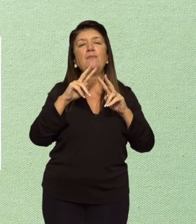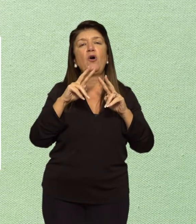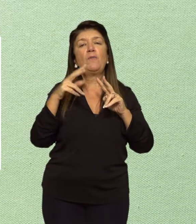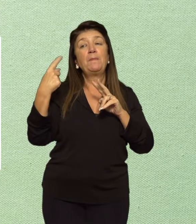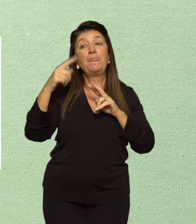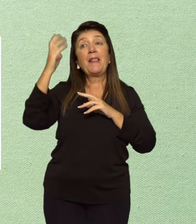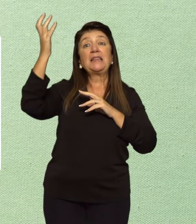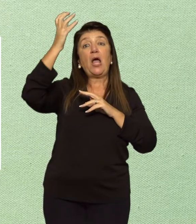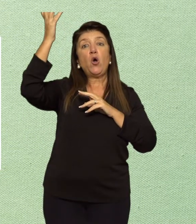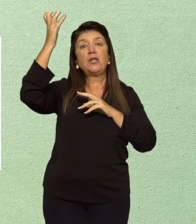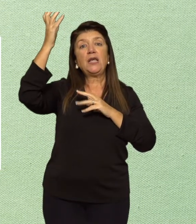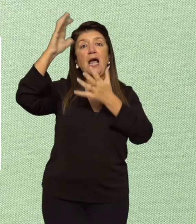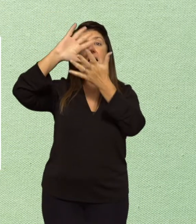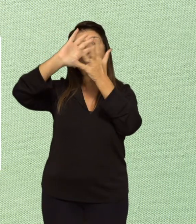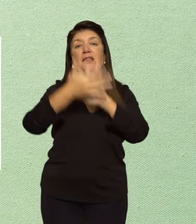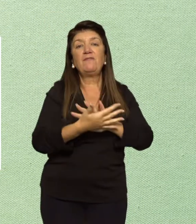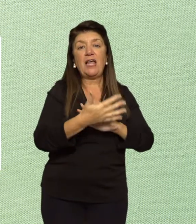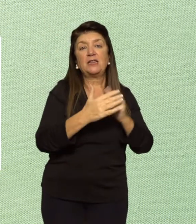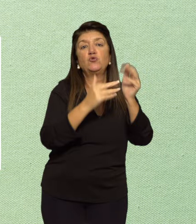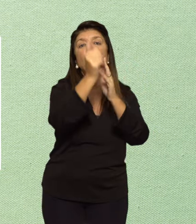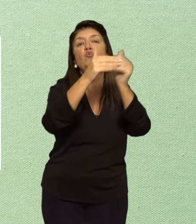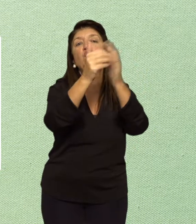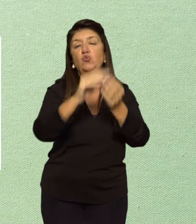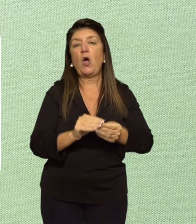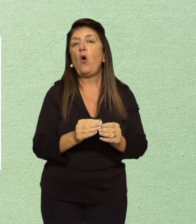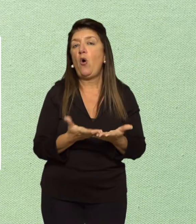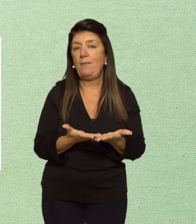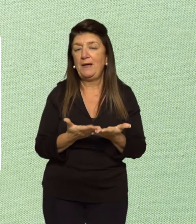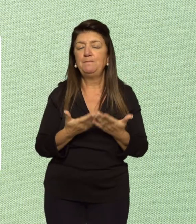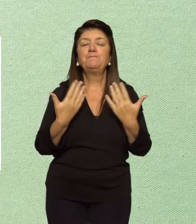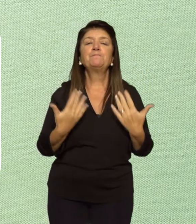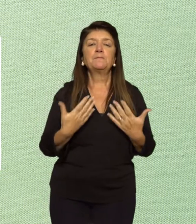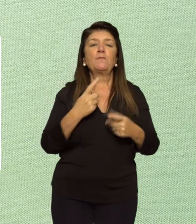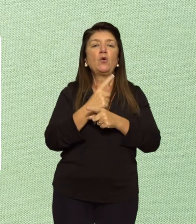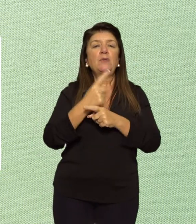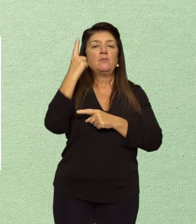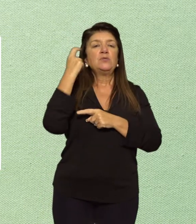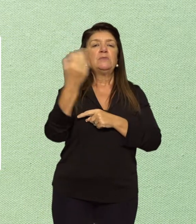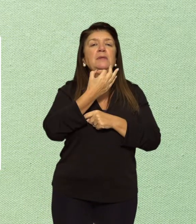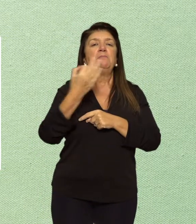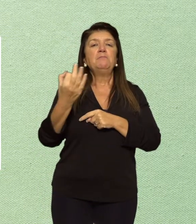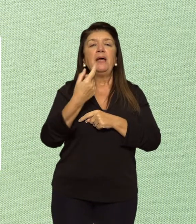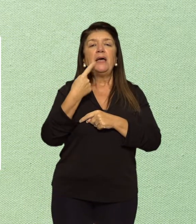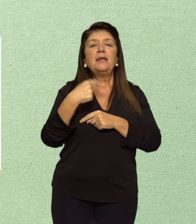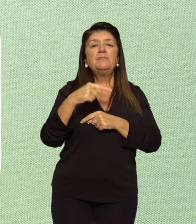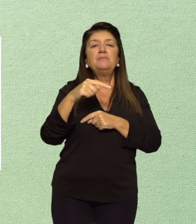Un po' come abbiamo detto prima con Marta, sapere in realtà di queste specifiche sulla violenza verso